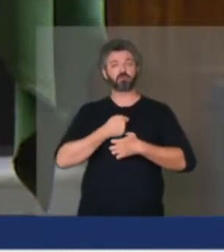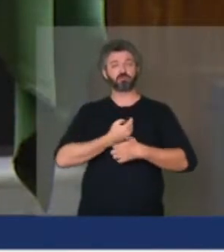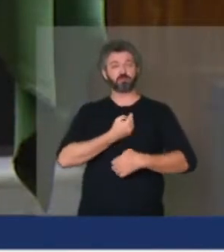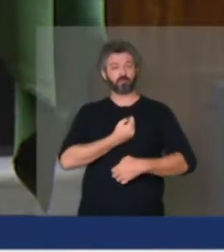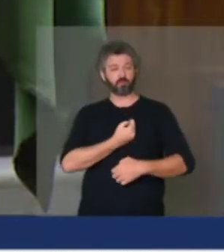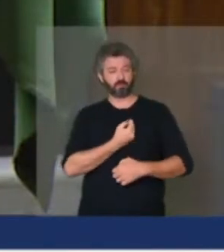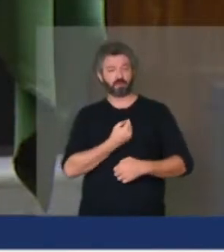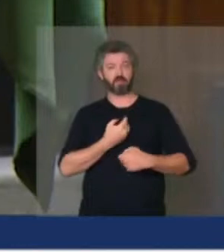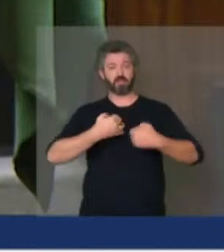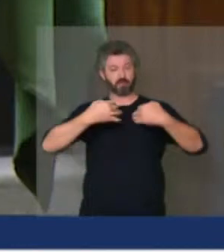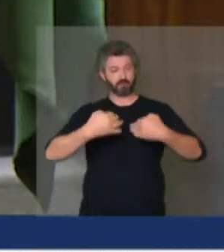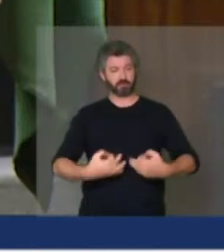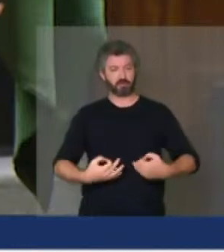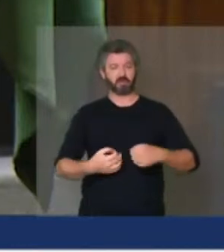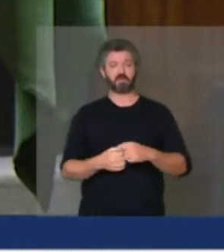DIGNIDADE QUE ESTÁ NA NOSSA